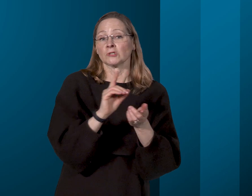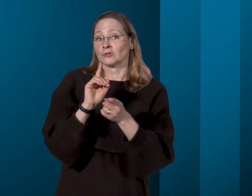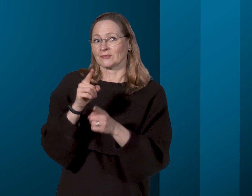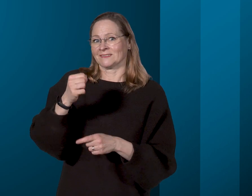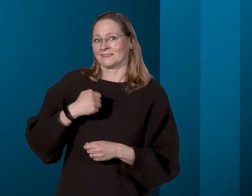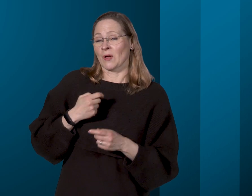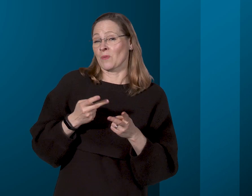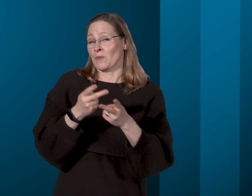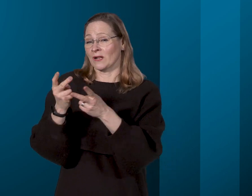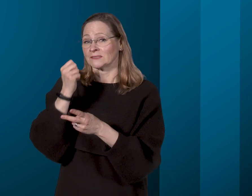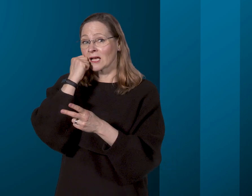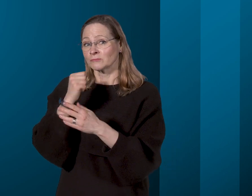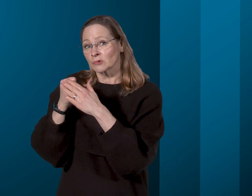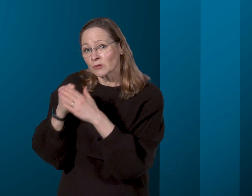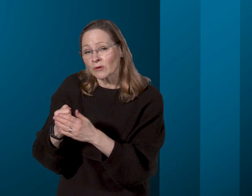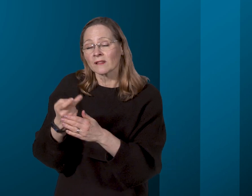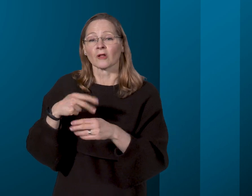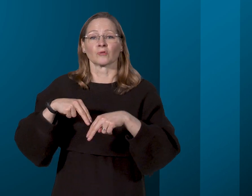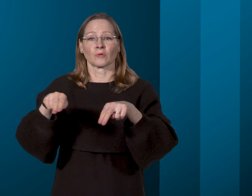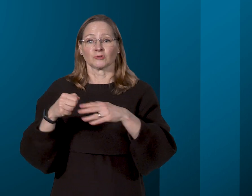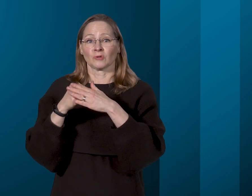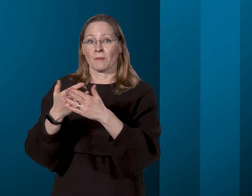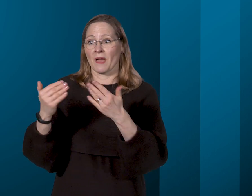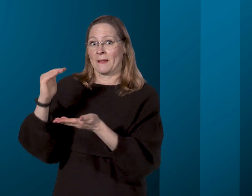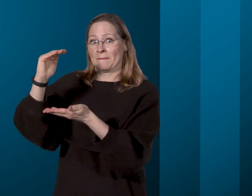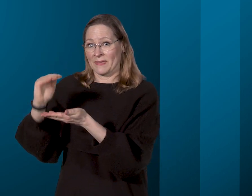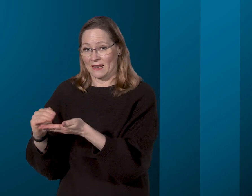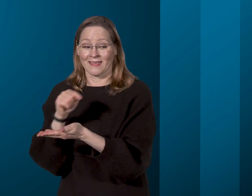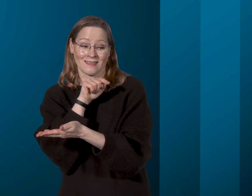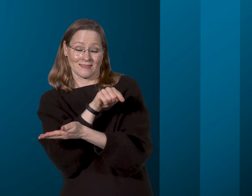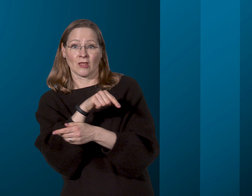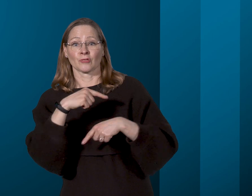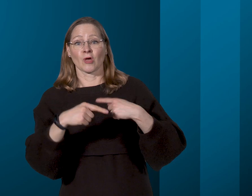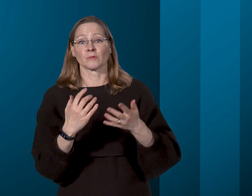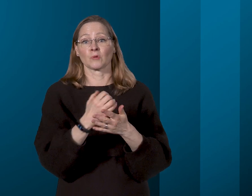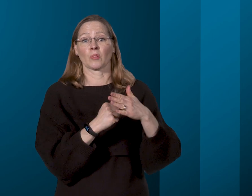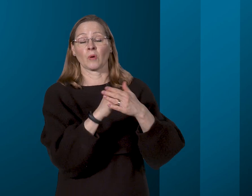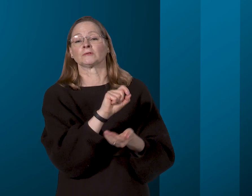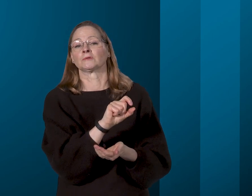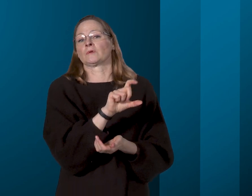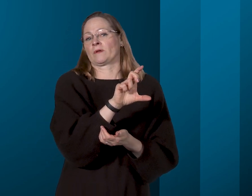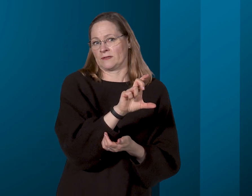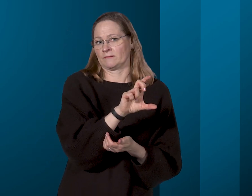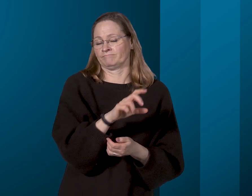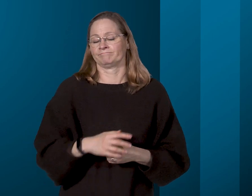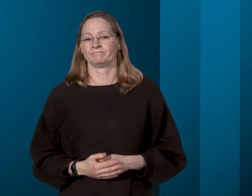jos saamasi yleisen asumistuen tai työttömyystuen määrä pienenee.